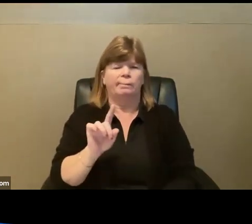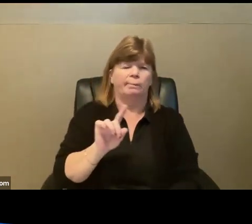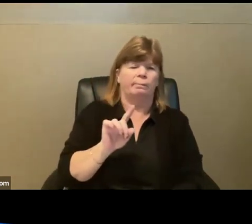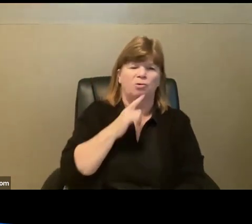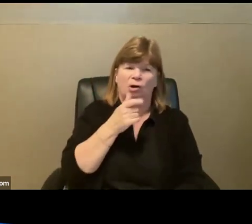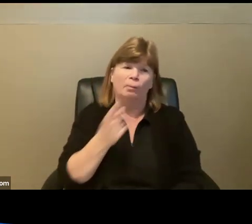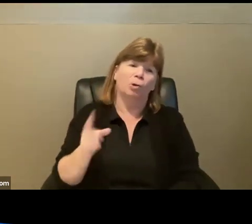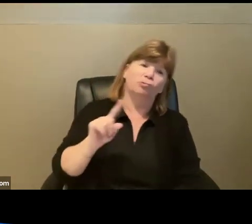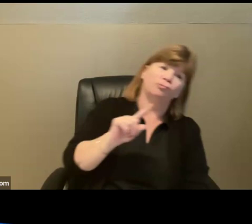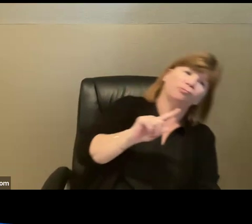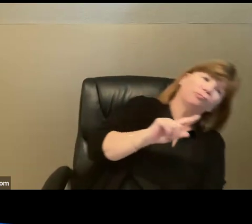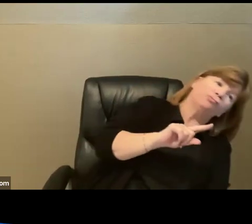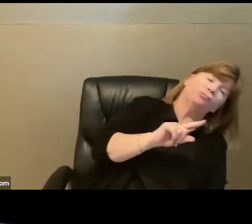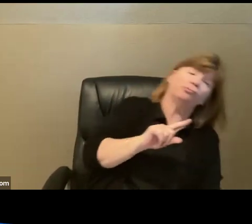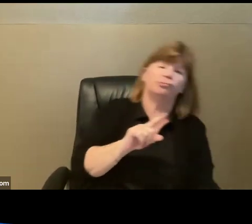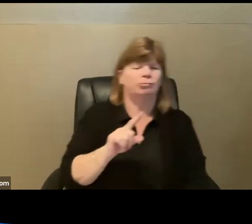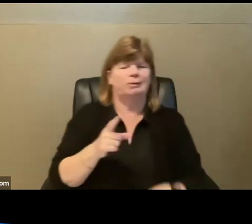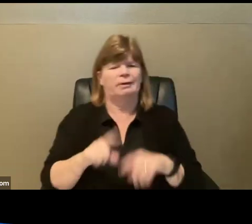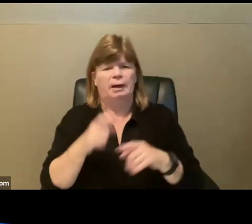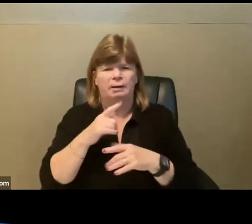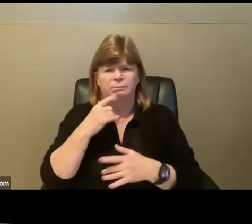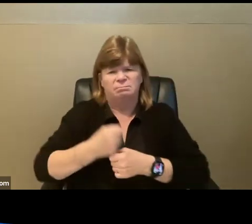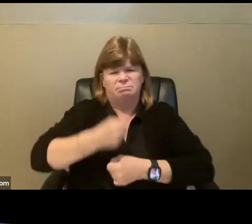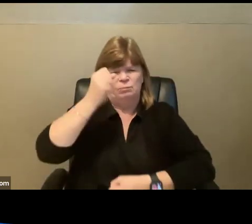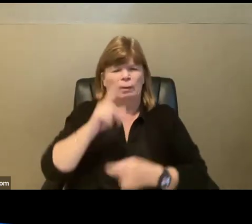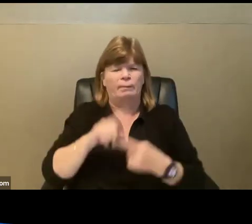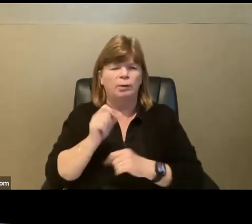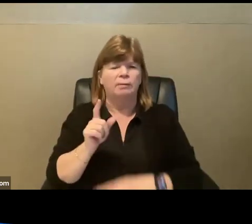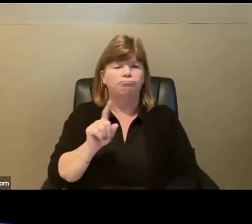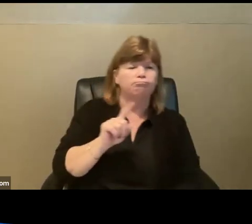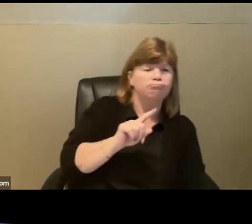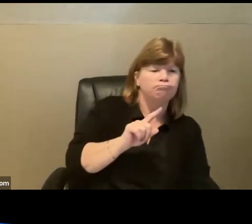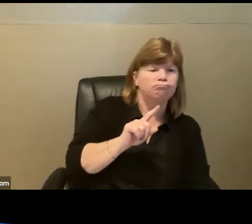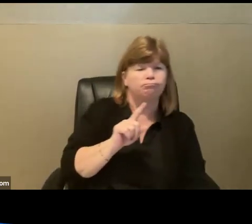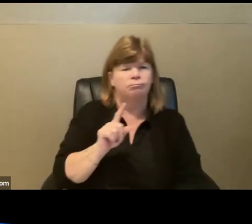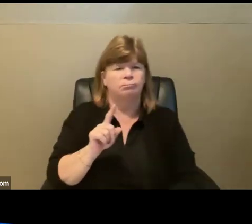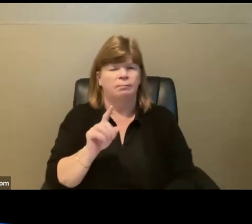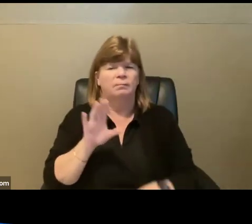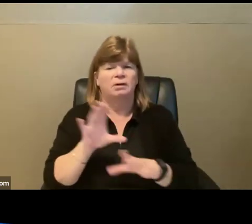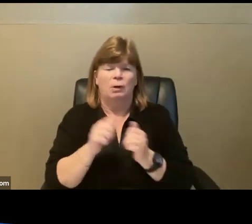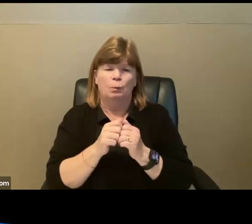a poder inclinarte así debido a las varillas ahí dentro. Eso también se hace con cirugía mínimamente invasiva.